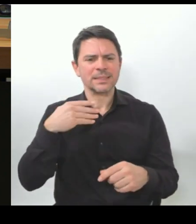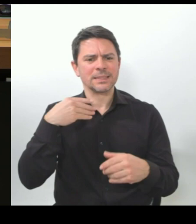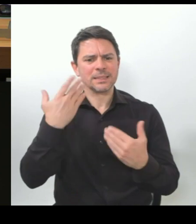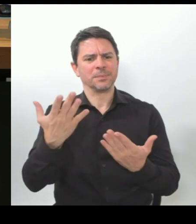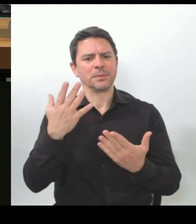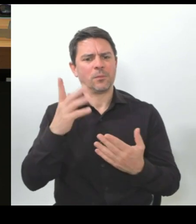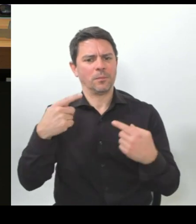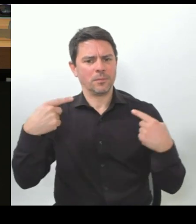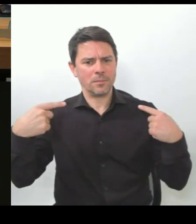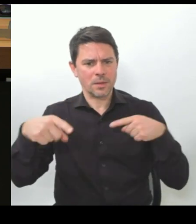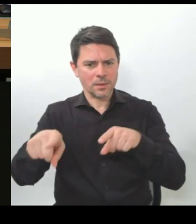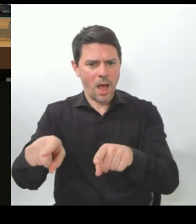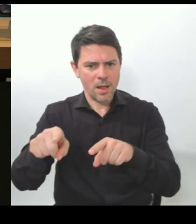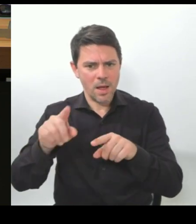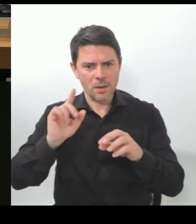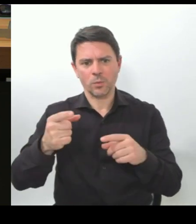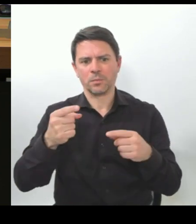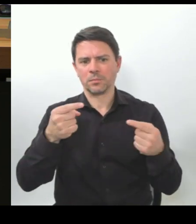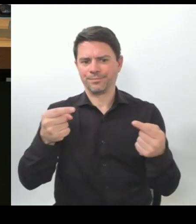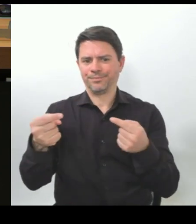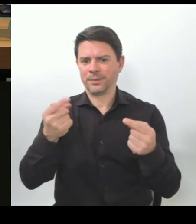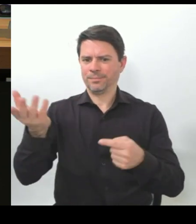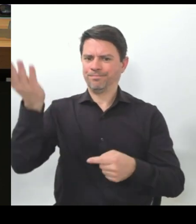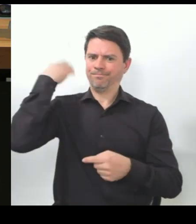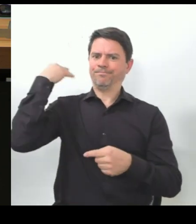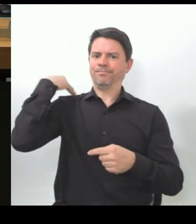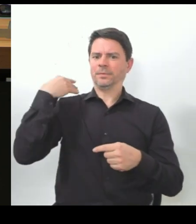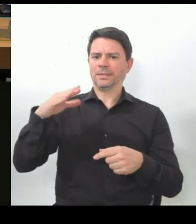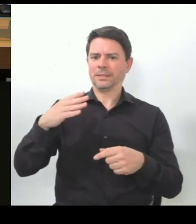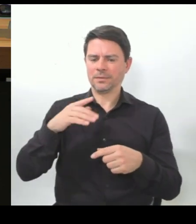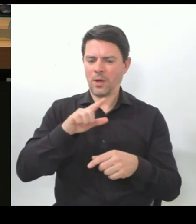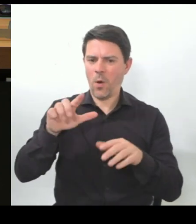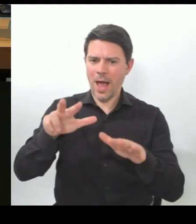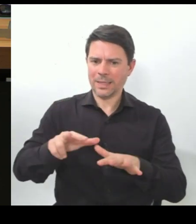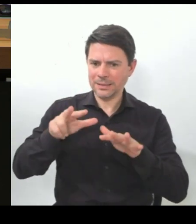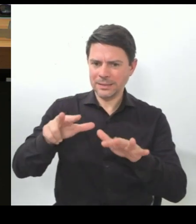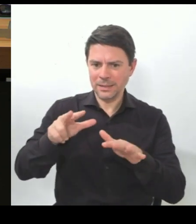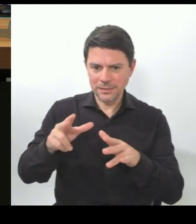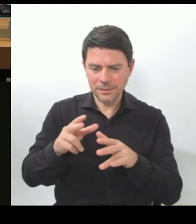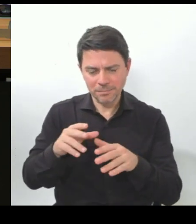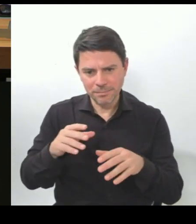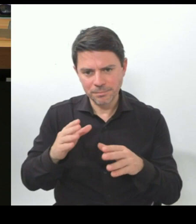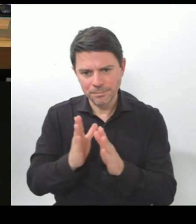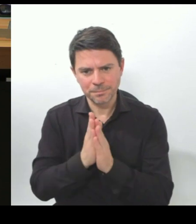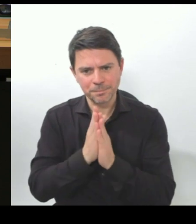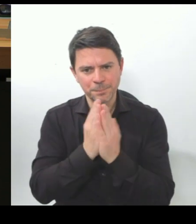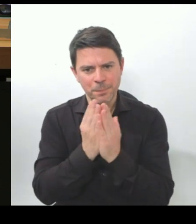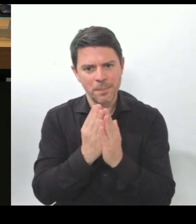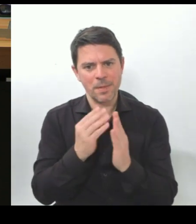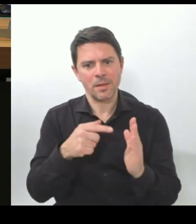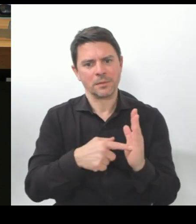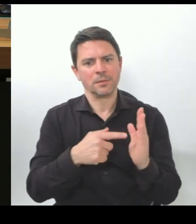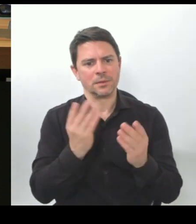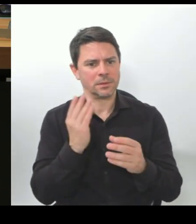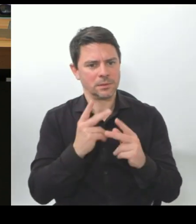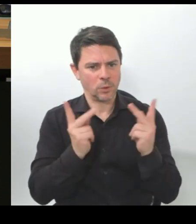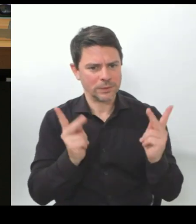fielen, nämlich der auch von der CDU favorisierte Standort Blücher Platz. Und wir hatten damals alle Golf die Kuh sein um vom Eis und es